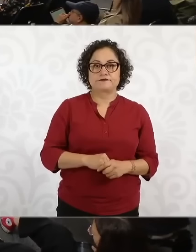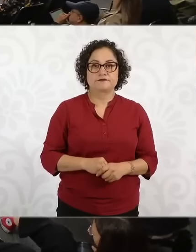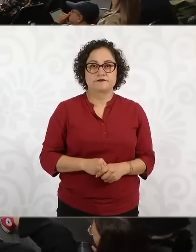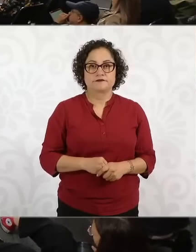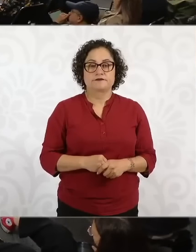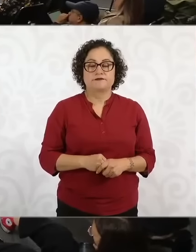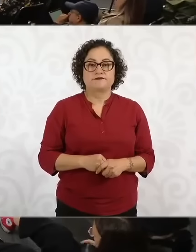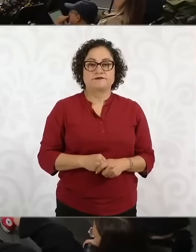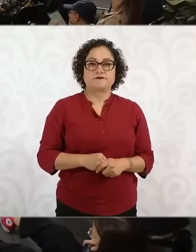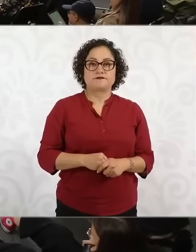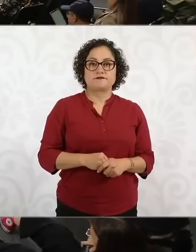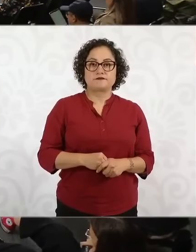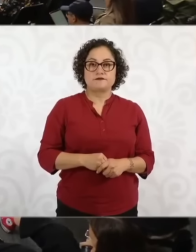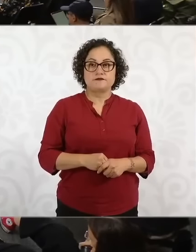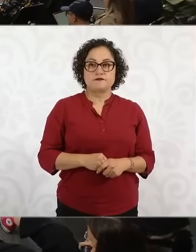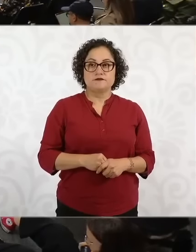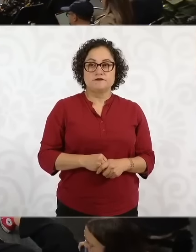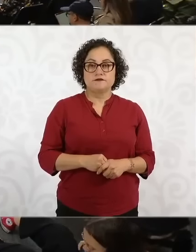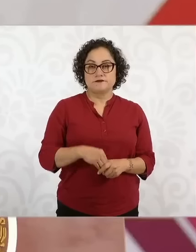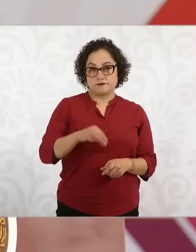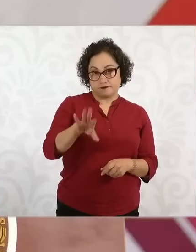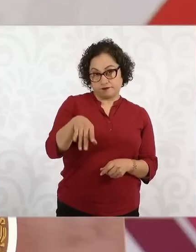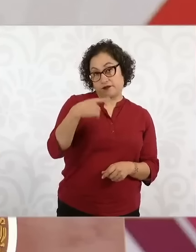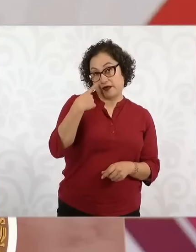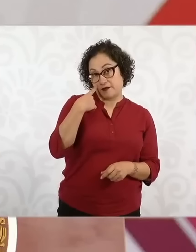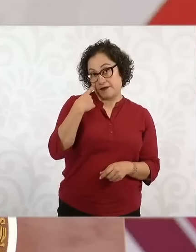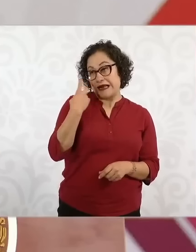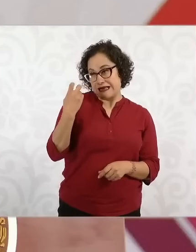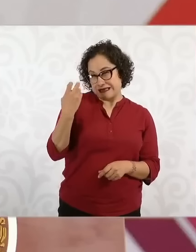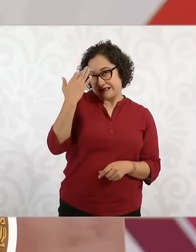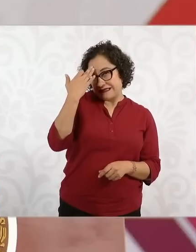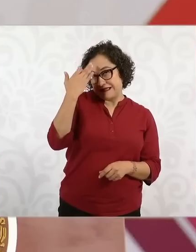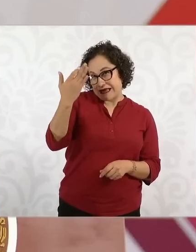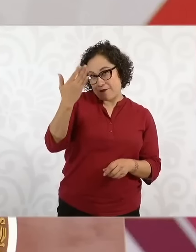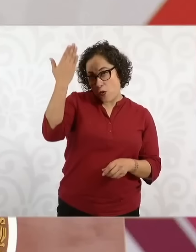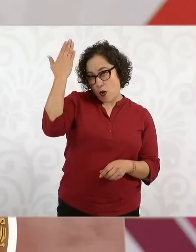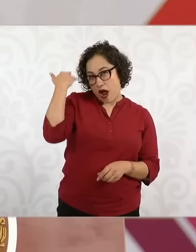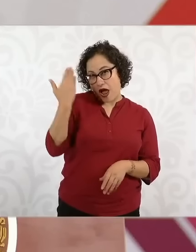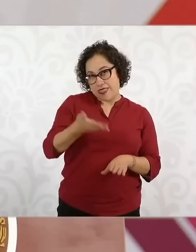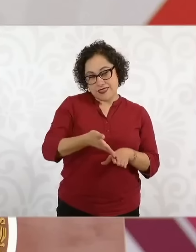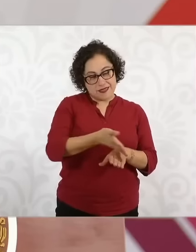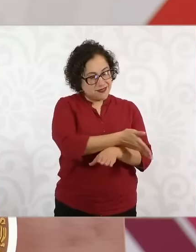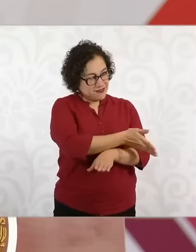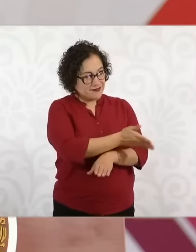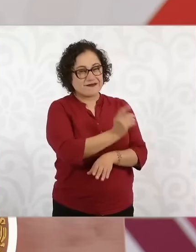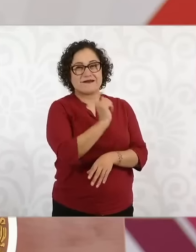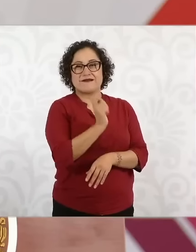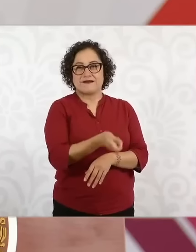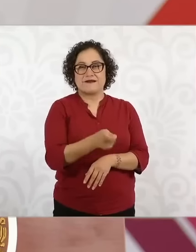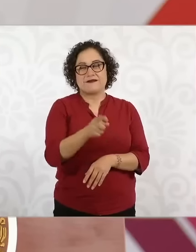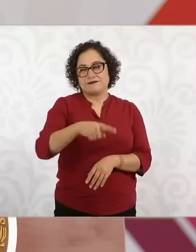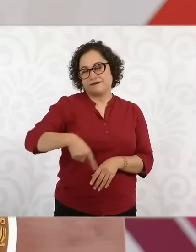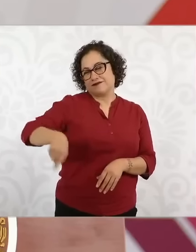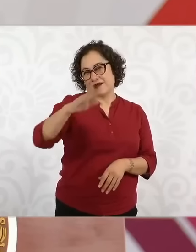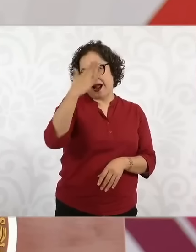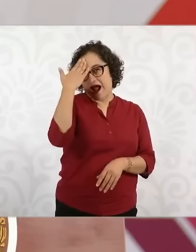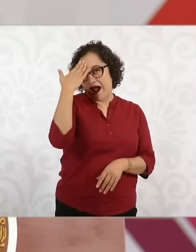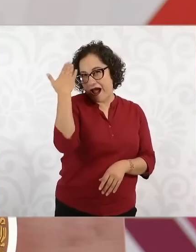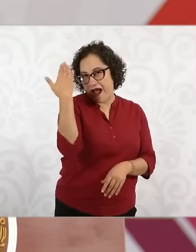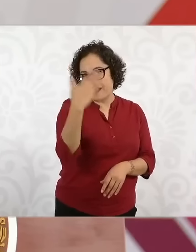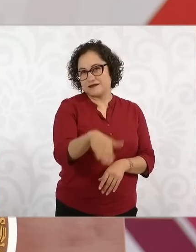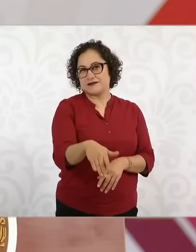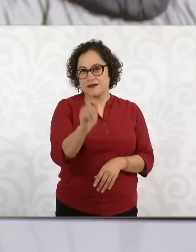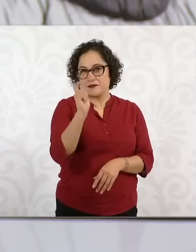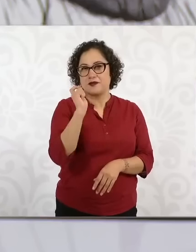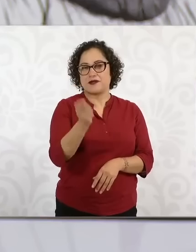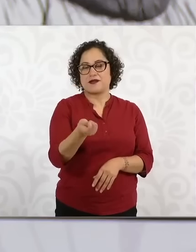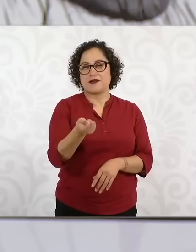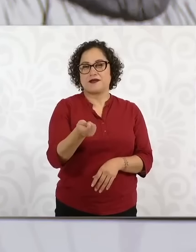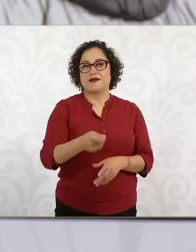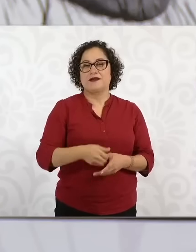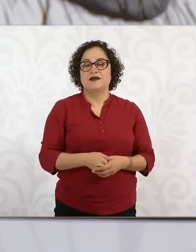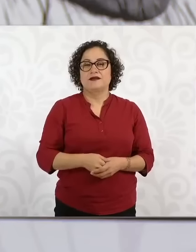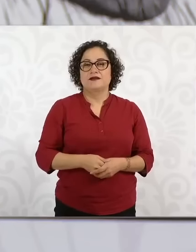hubo eh durante ese periodo eh aparte de lo que ya sabemos de que pusieron de que quien estaba